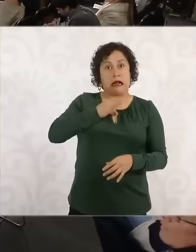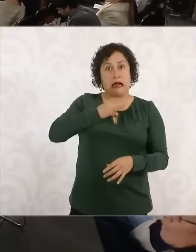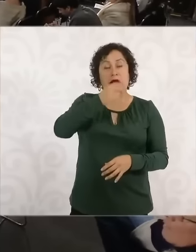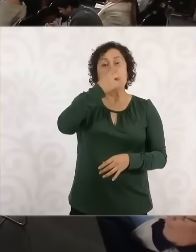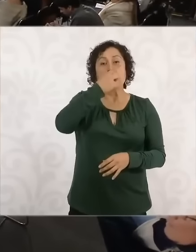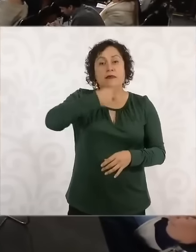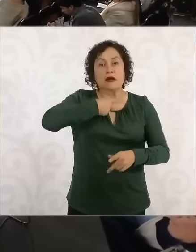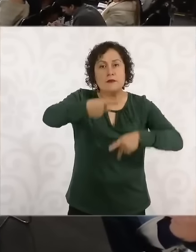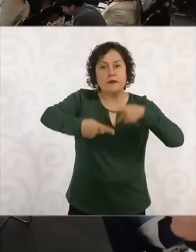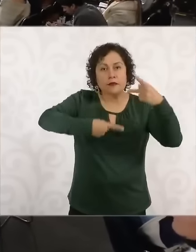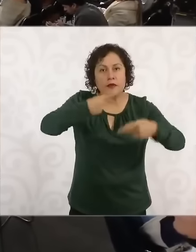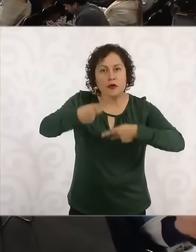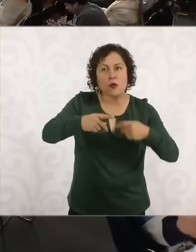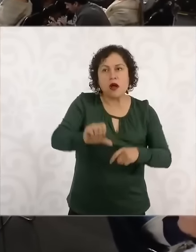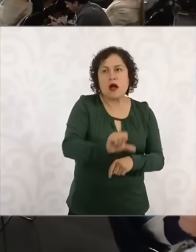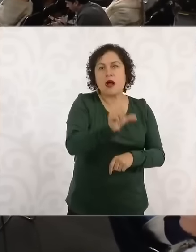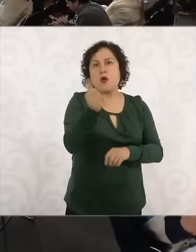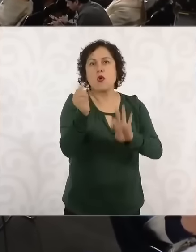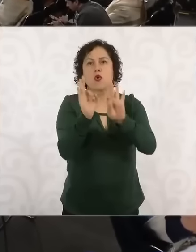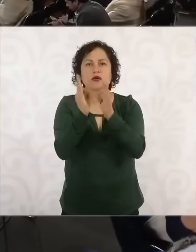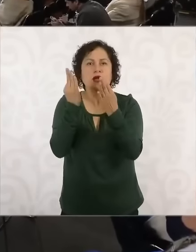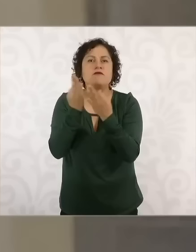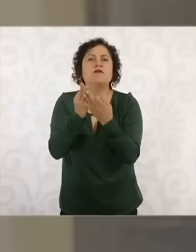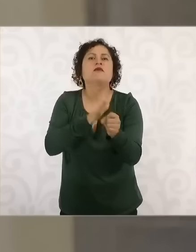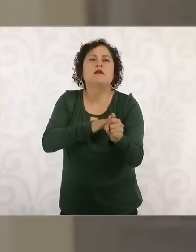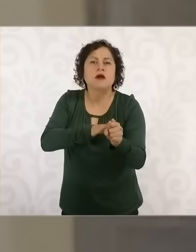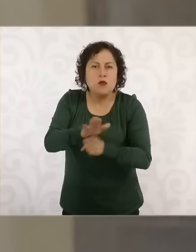perfectamente que ellos tienen sus propios recursos. Aquí, ¿cómo explicarle a la gente,